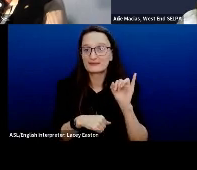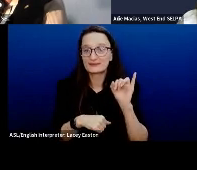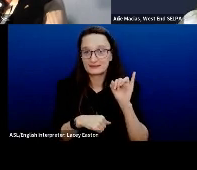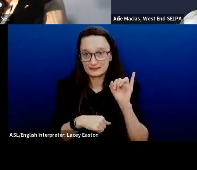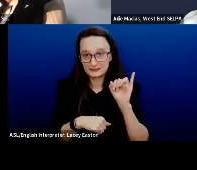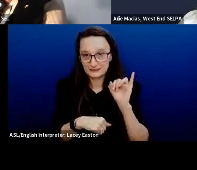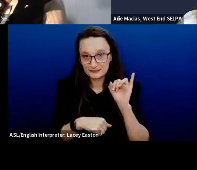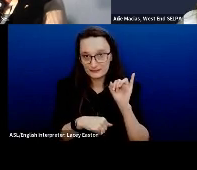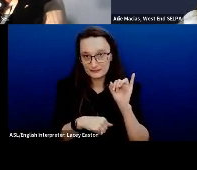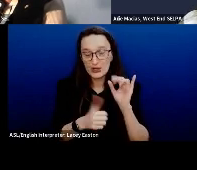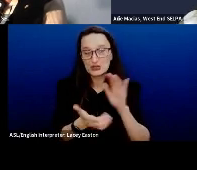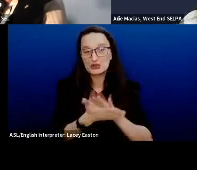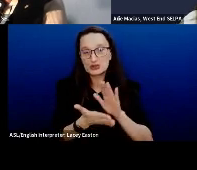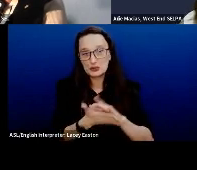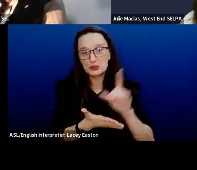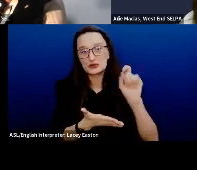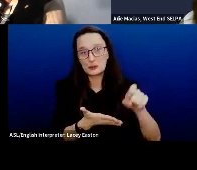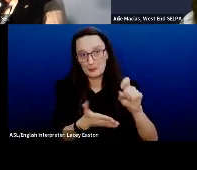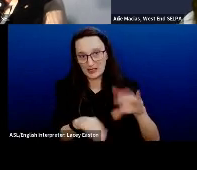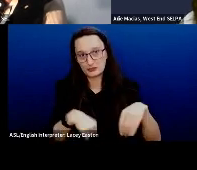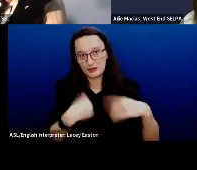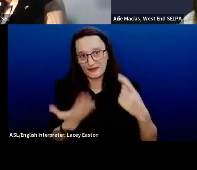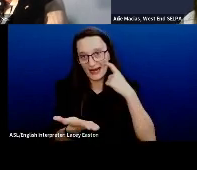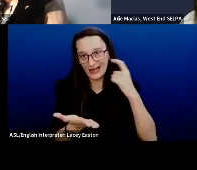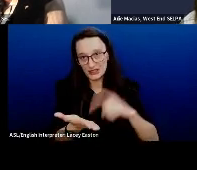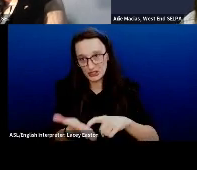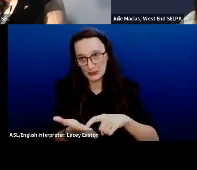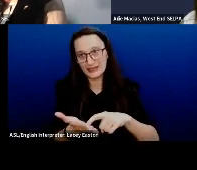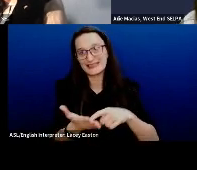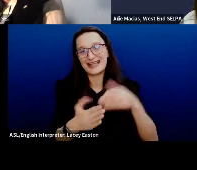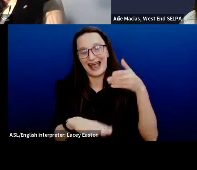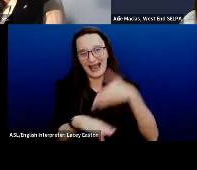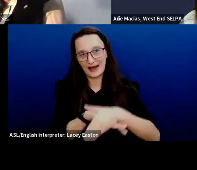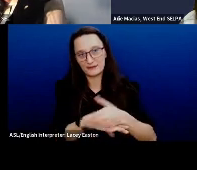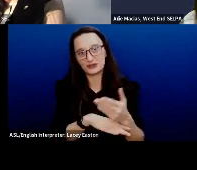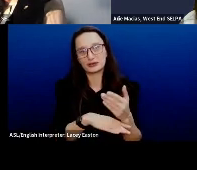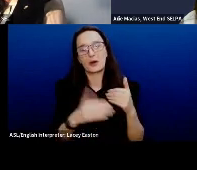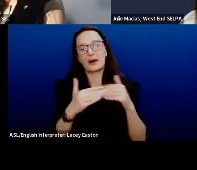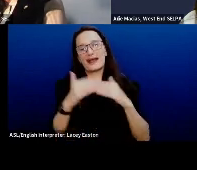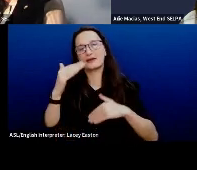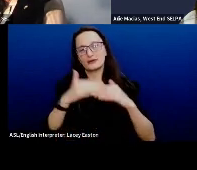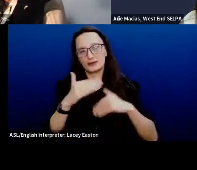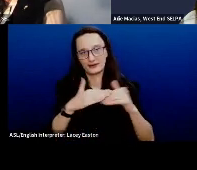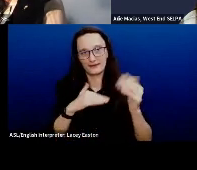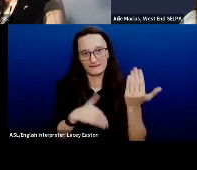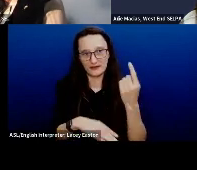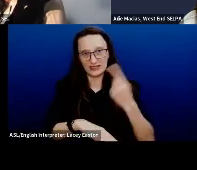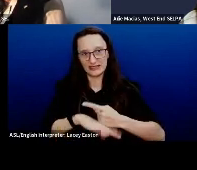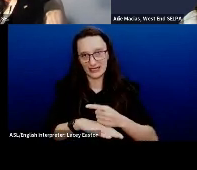dentro de los 15 días posteriores a la recepción de la solicitud el aviso debe ser comprensible y en su